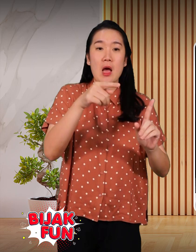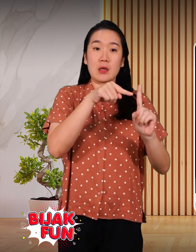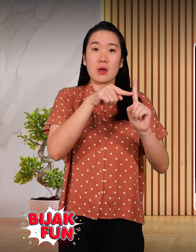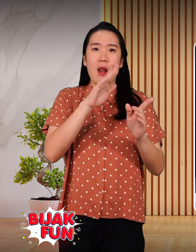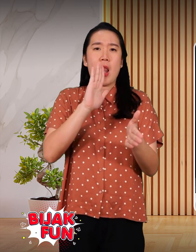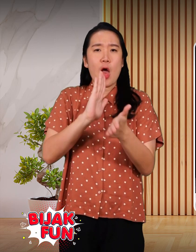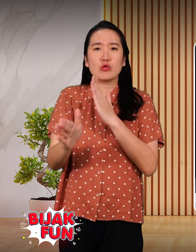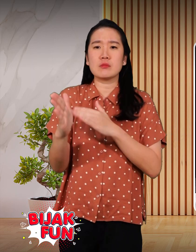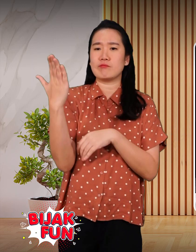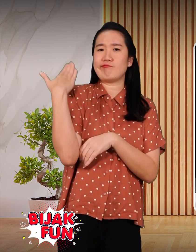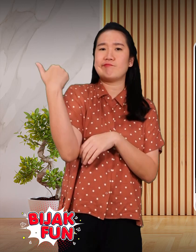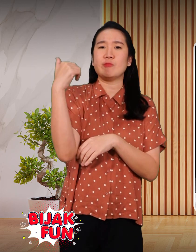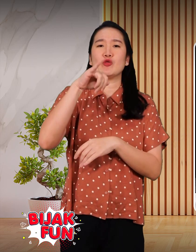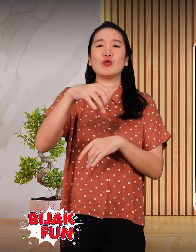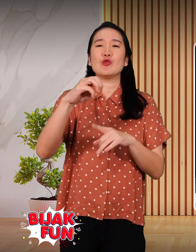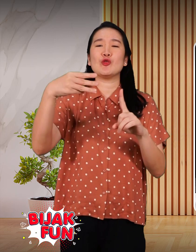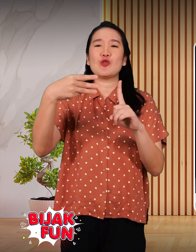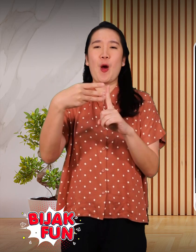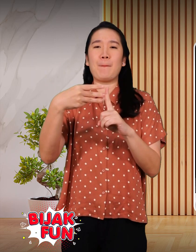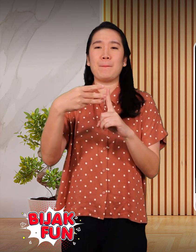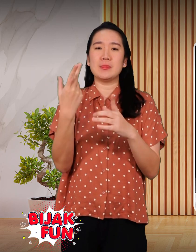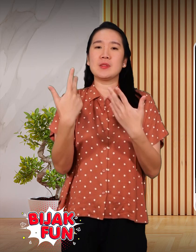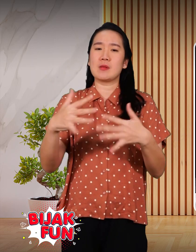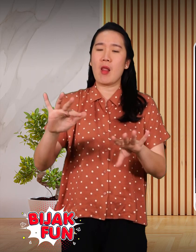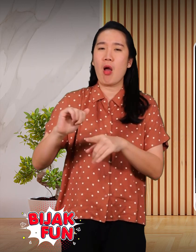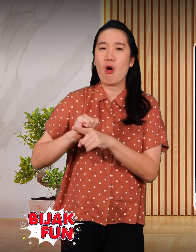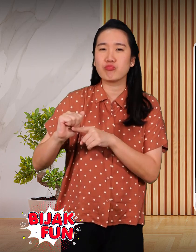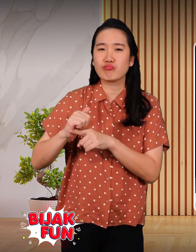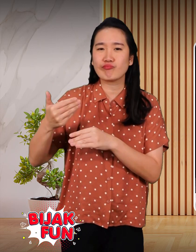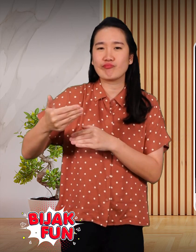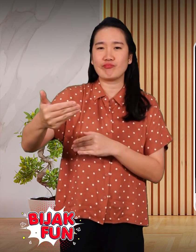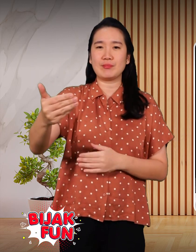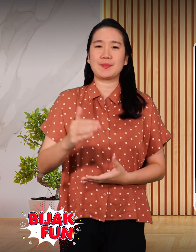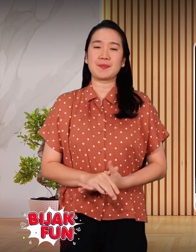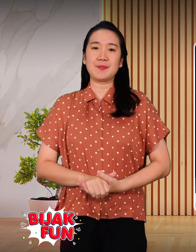dia juga langsung mendapatkan job setelah latihan tersebut.